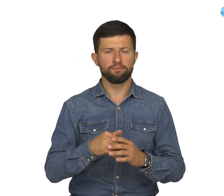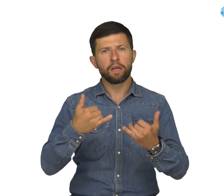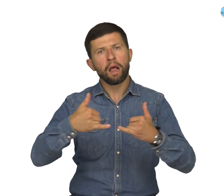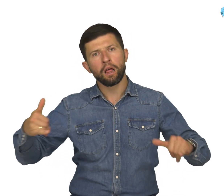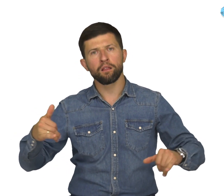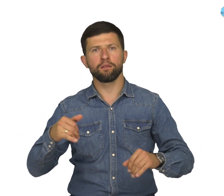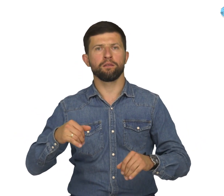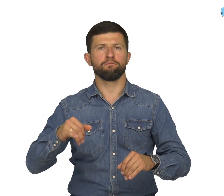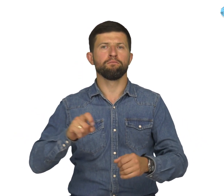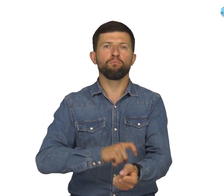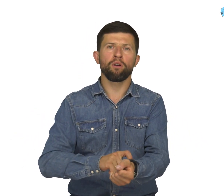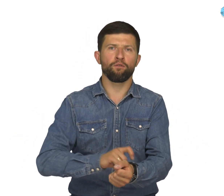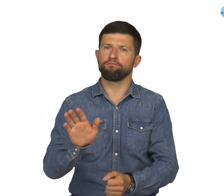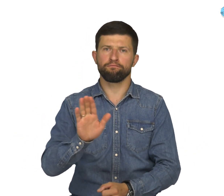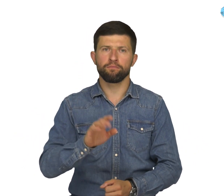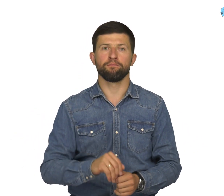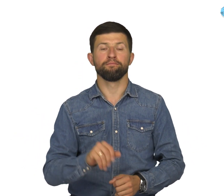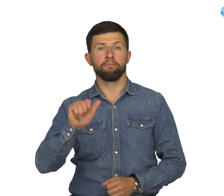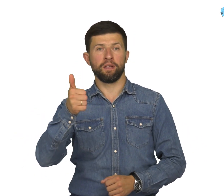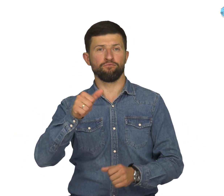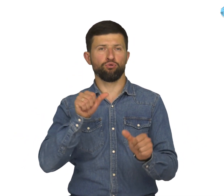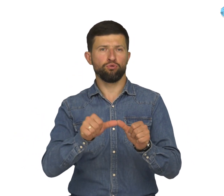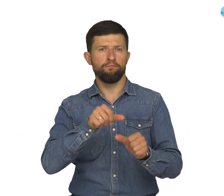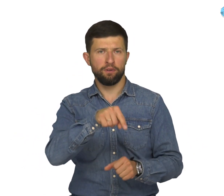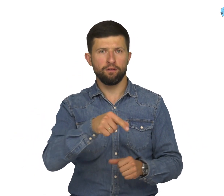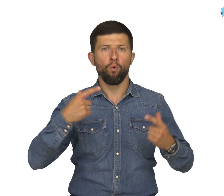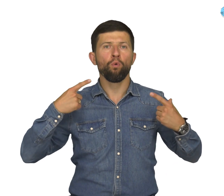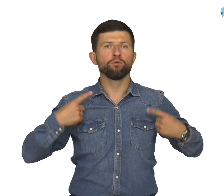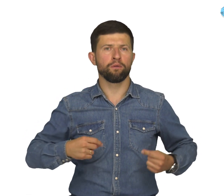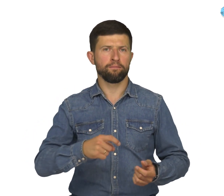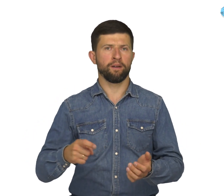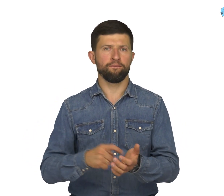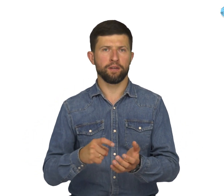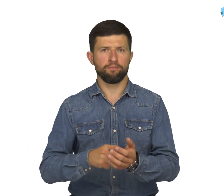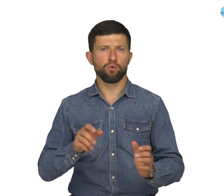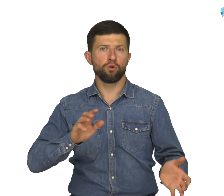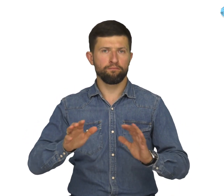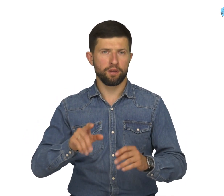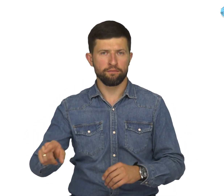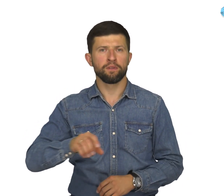innym niż spokrewnione w pierwszym stopniu z osobą wymagającą opieki,